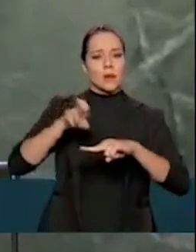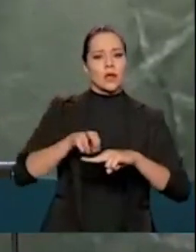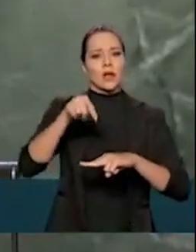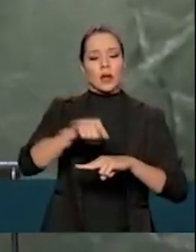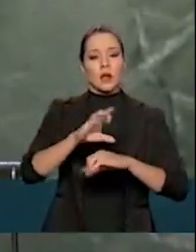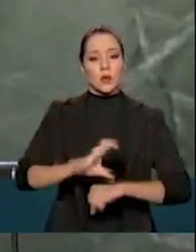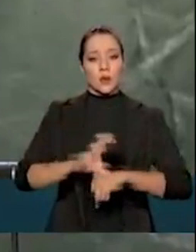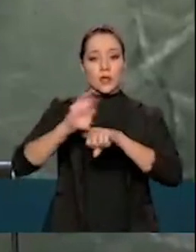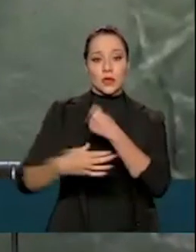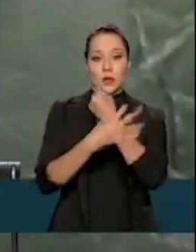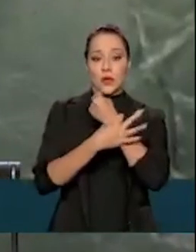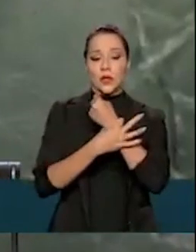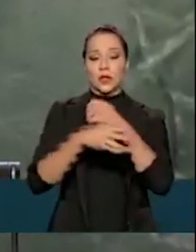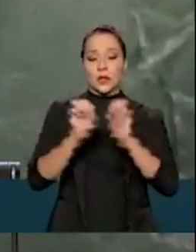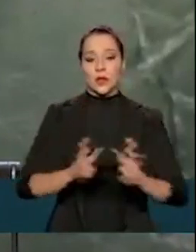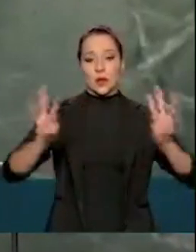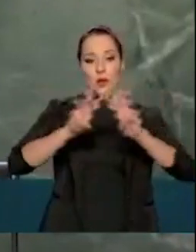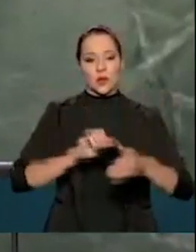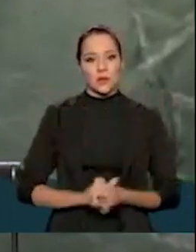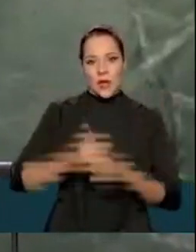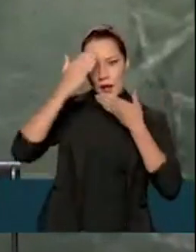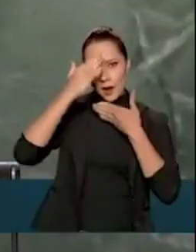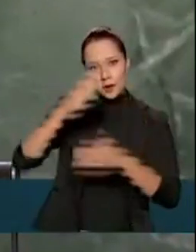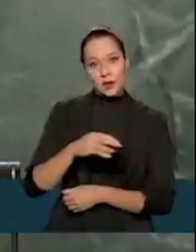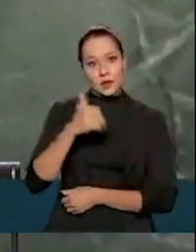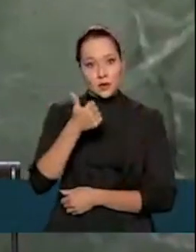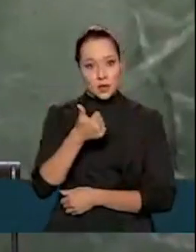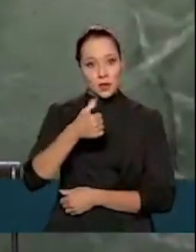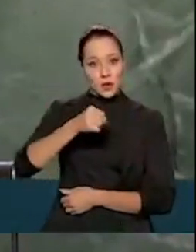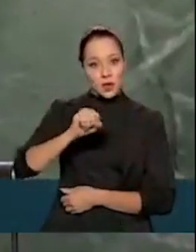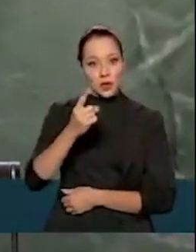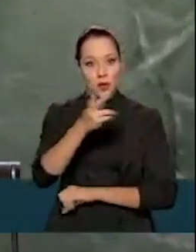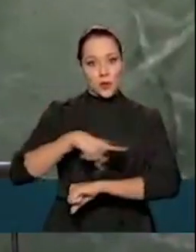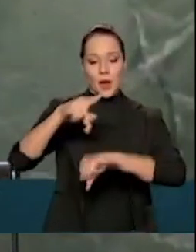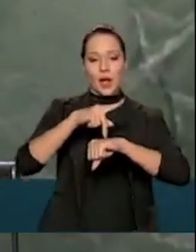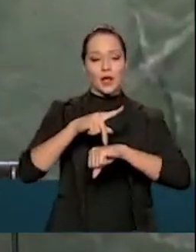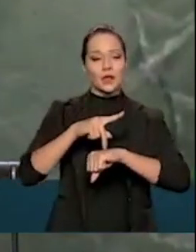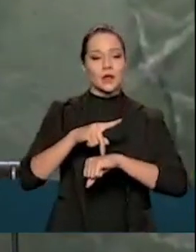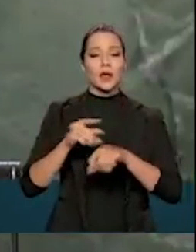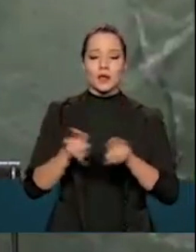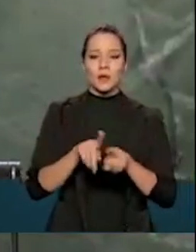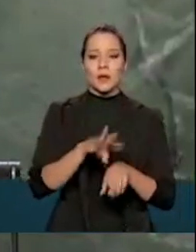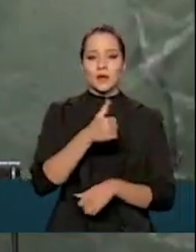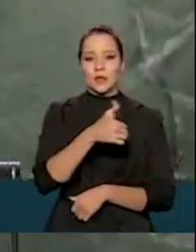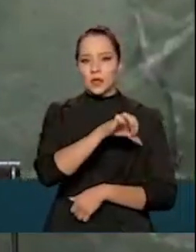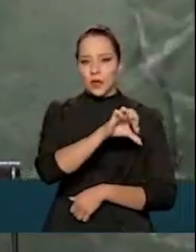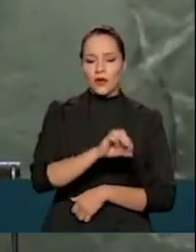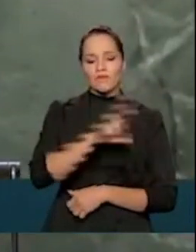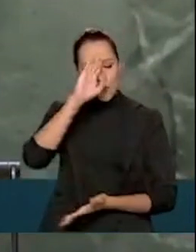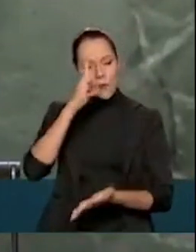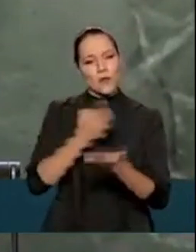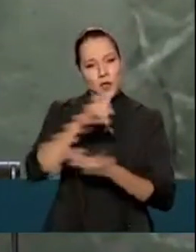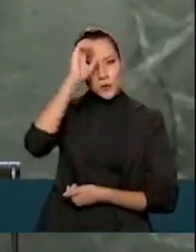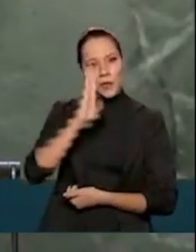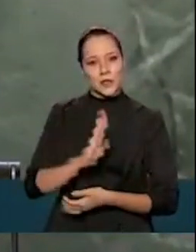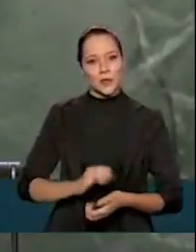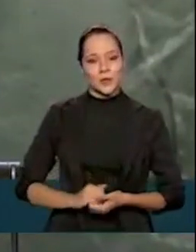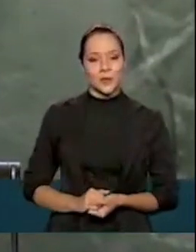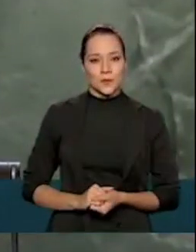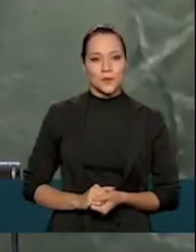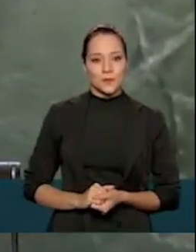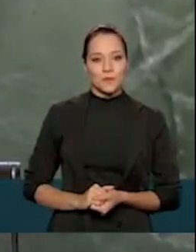de Segurança da ONU Agradeço ao 181 países em um universo de 190 que confiaram no Brasil reflexo A